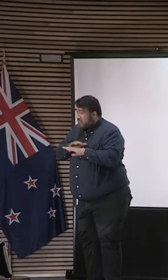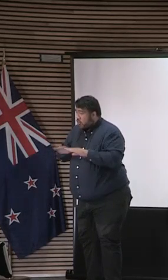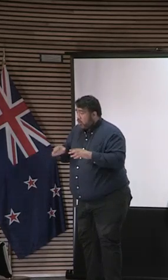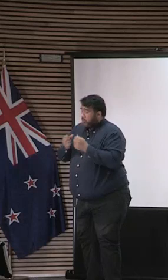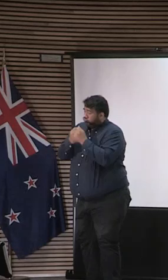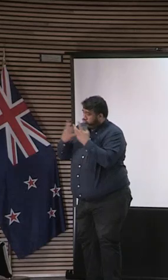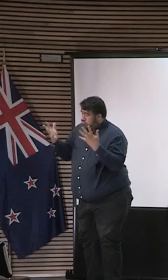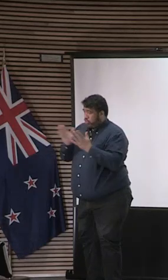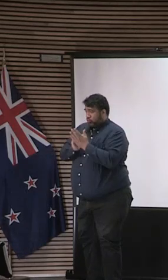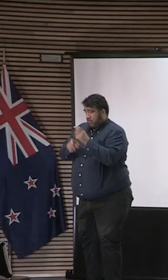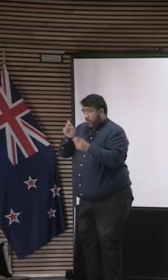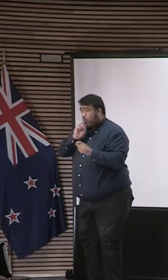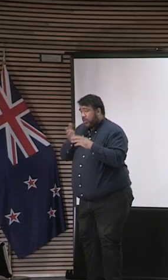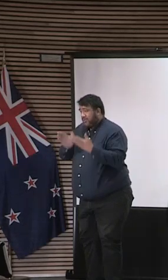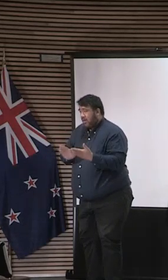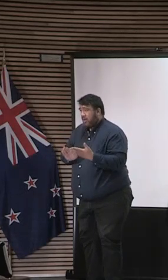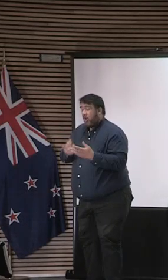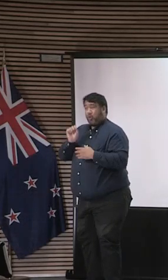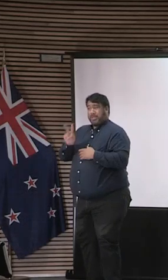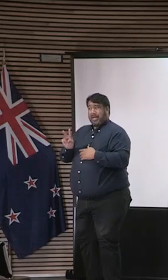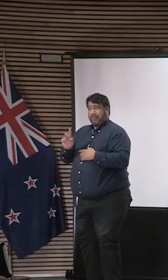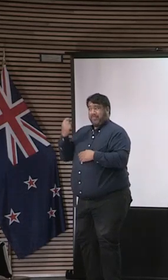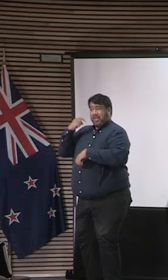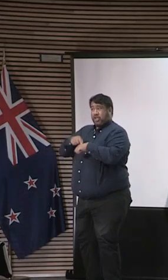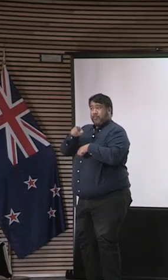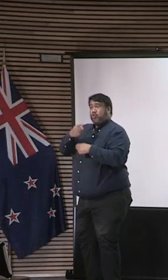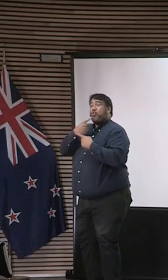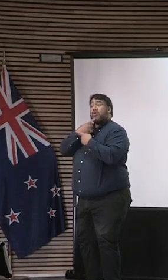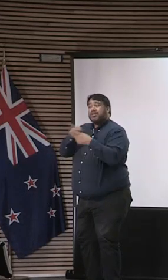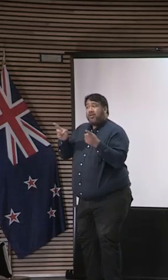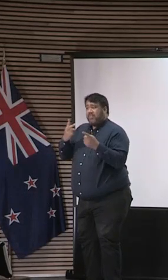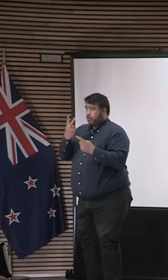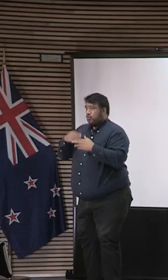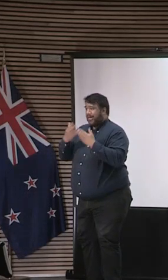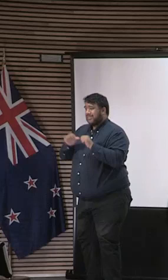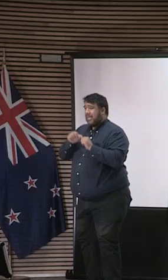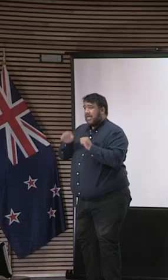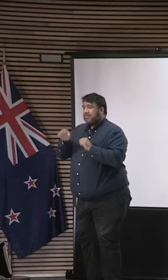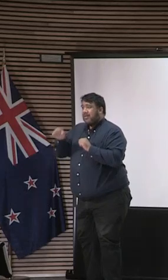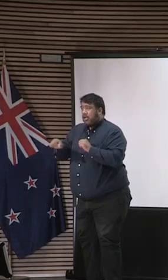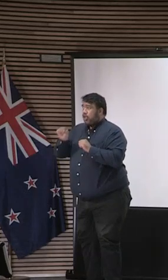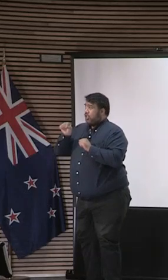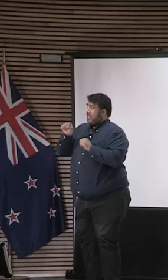maatau e hiahia ana matou ki te noho ki te kaainga me te whakaora i nga ora. Te ra i whakapuakina ai e koe te raka. Kia noho ki te kaainga, ki te